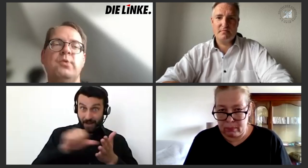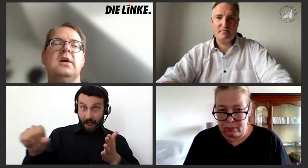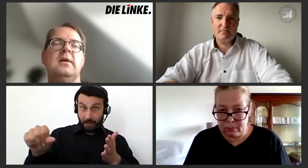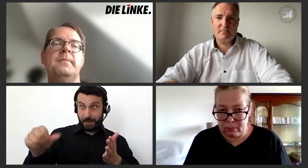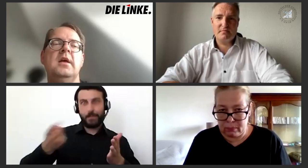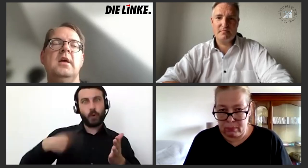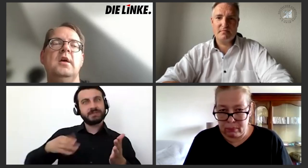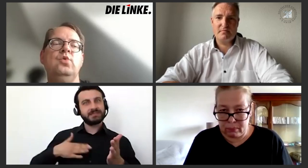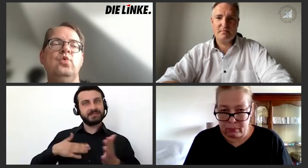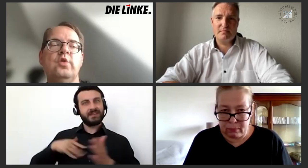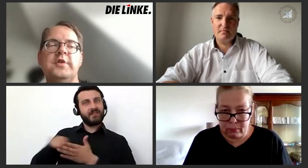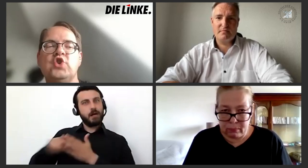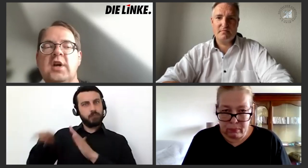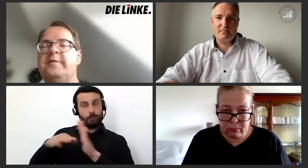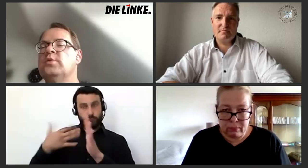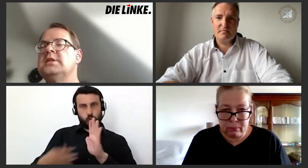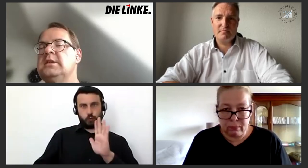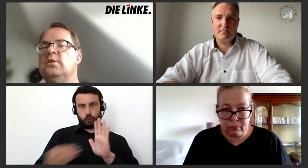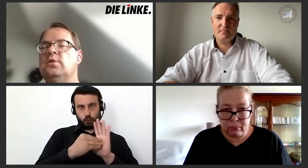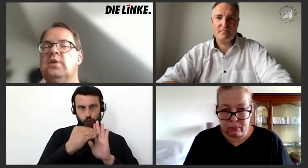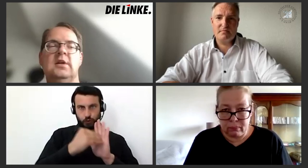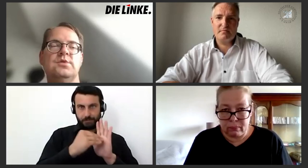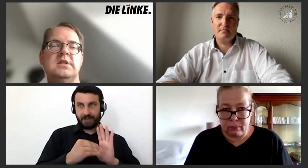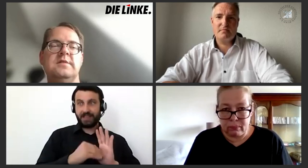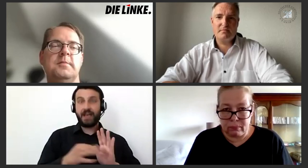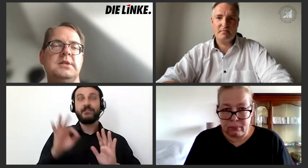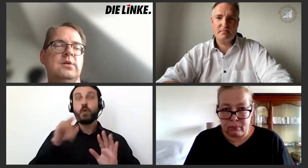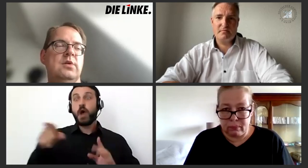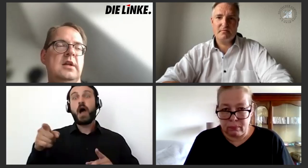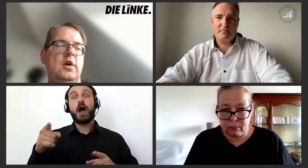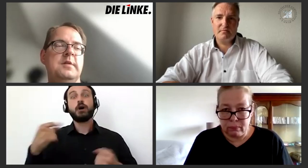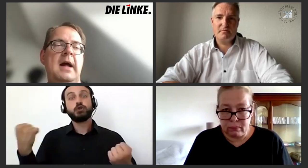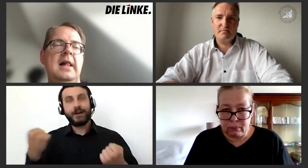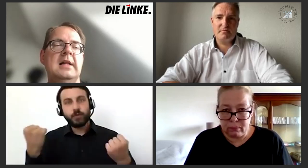so steht es auch bei uns im Wahlprogramm, nur für die Schaffung und Sicherung inklusiver